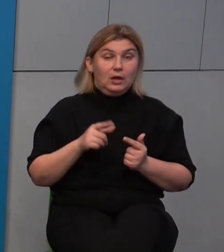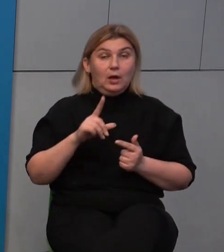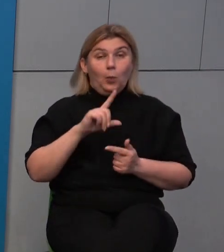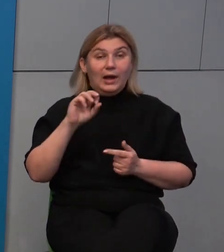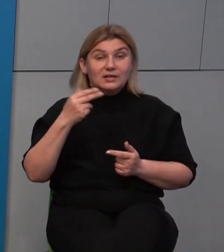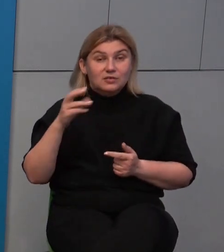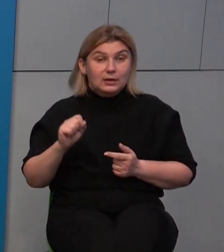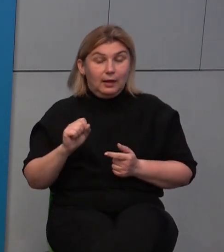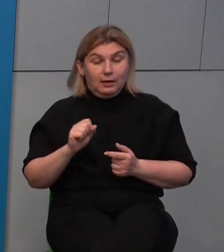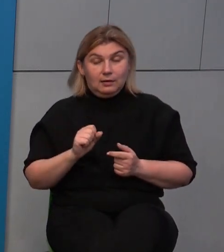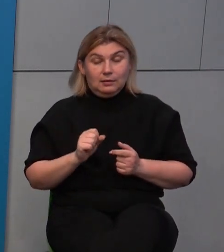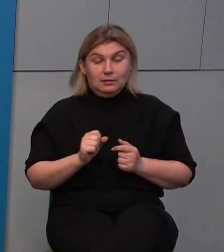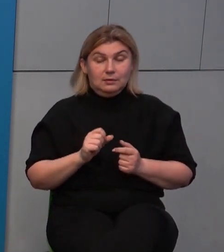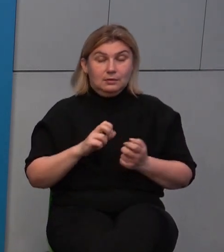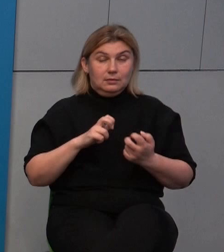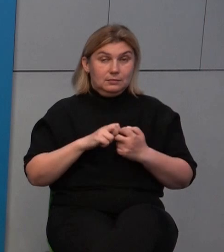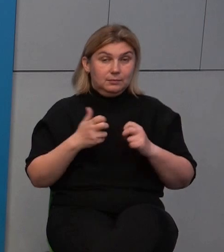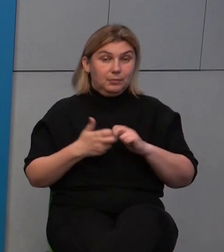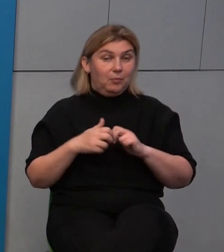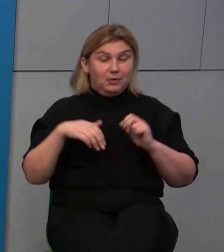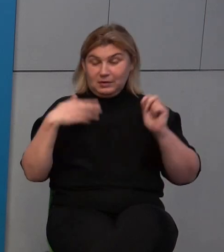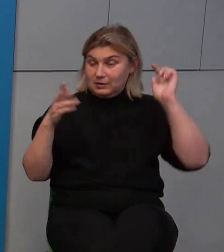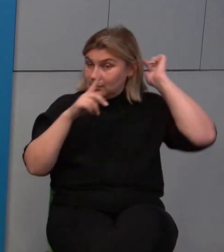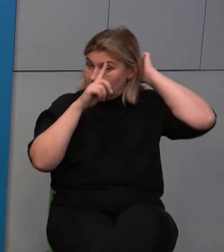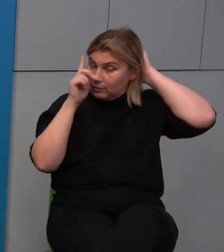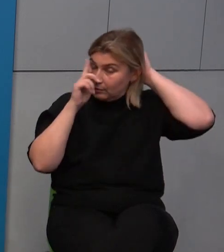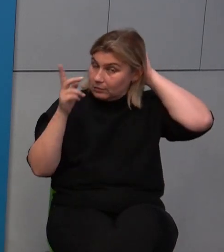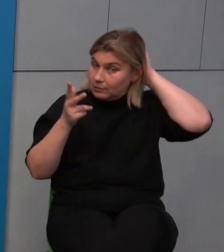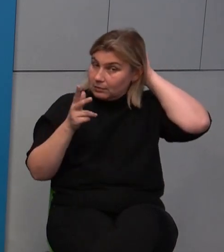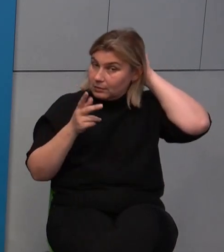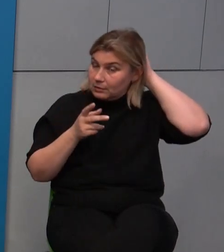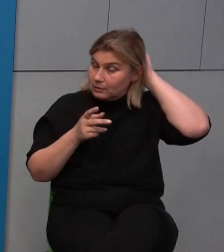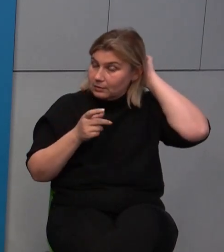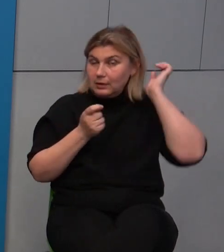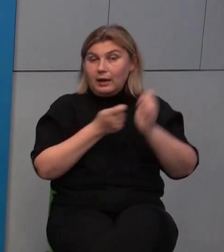po prostu utrudniając tym ludziom, tym funkcjonariuszom życie jak tylko